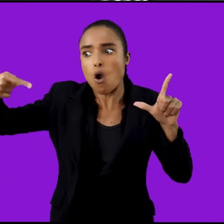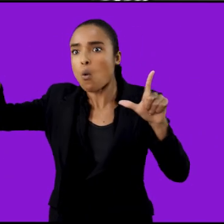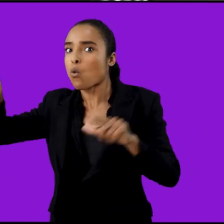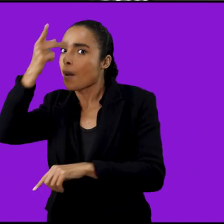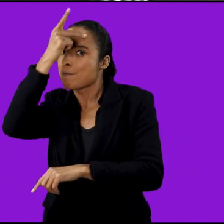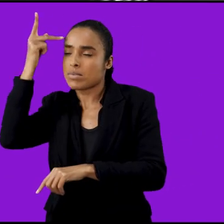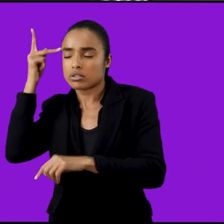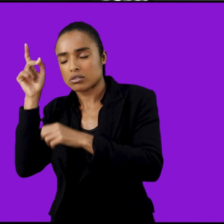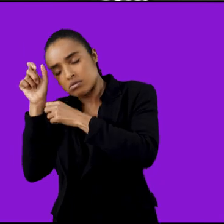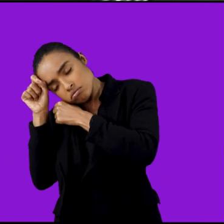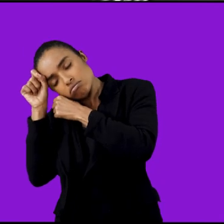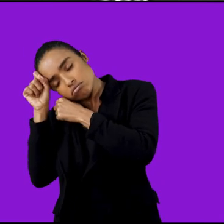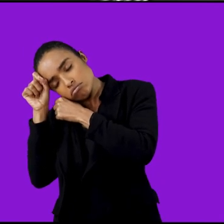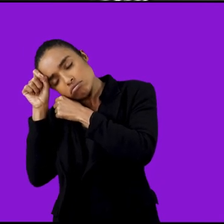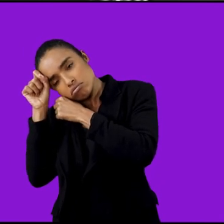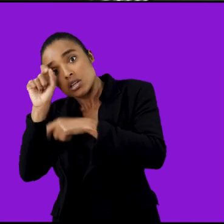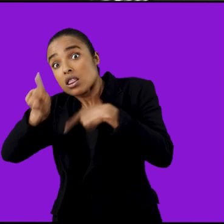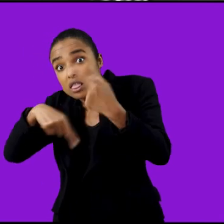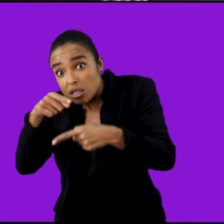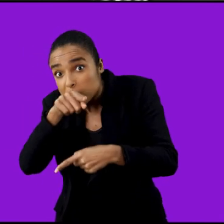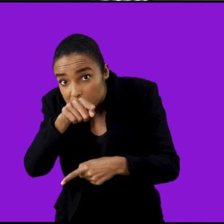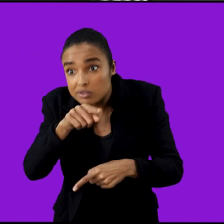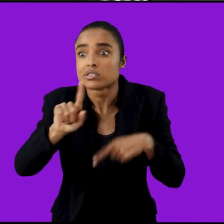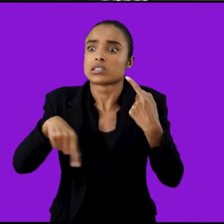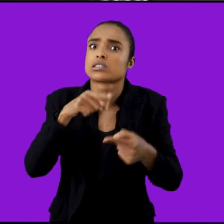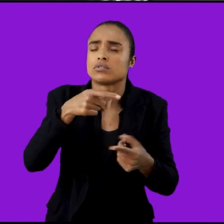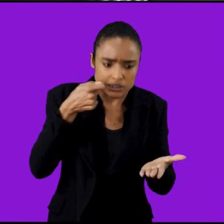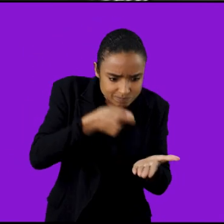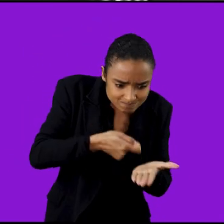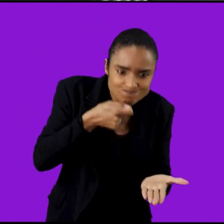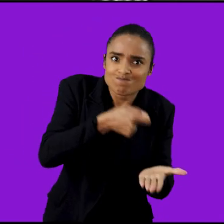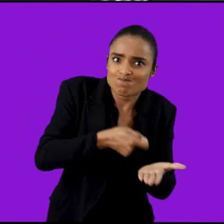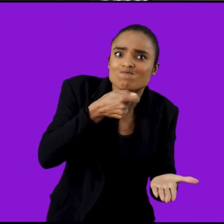ter uma visão 360°, que é porque você vai bancar né toda a estrutura da sua empresa,